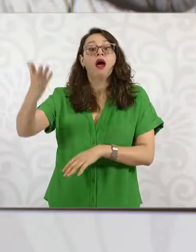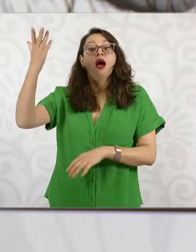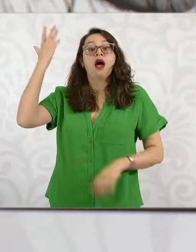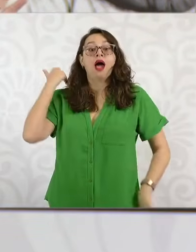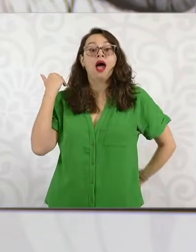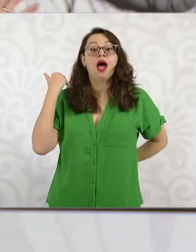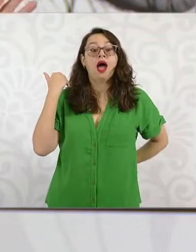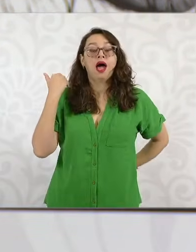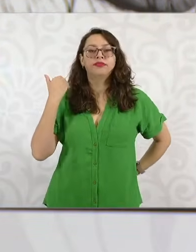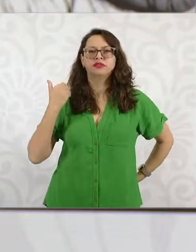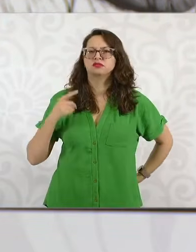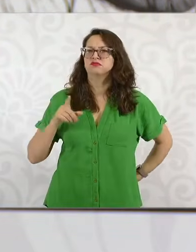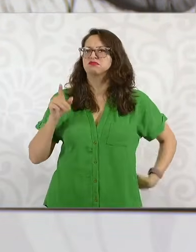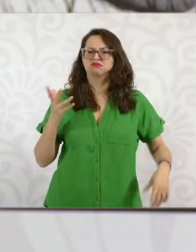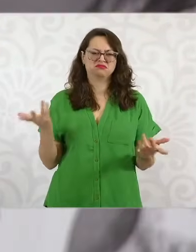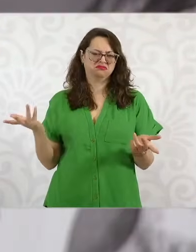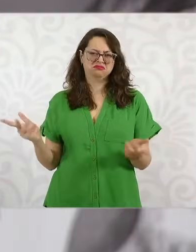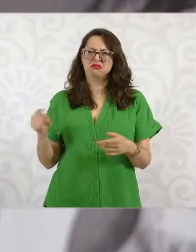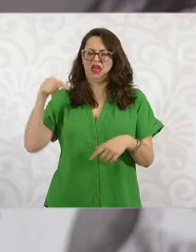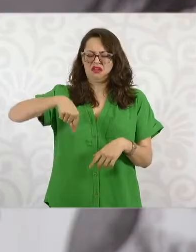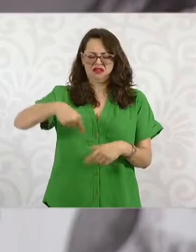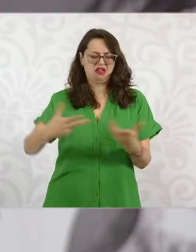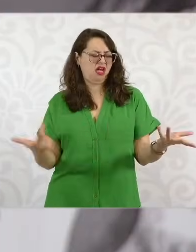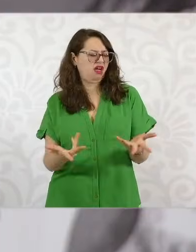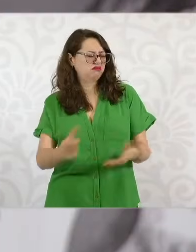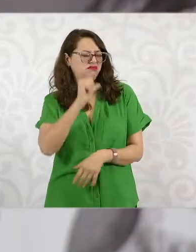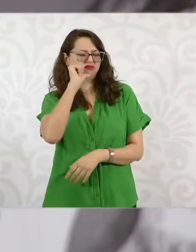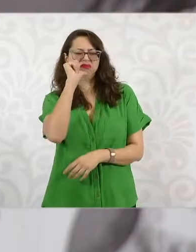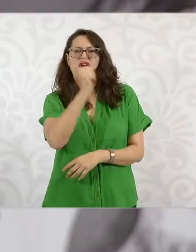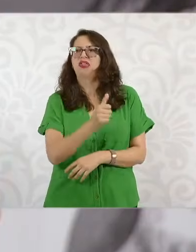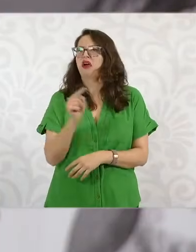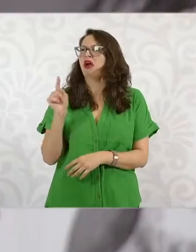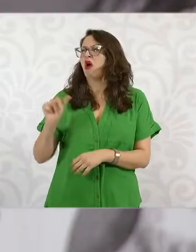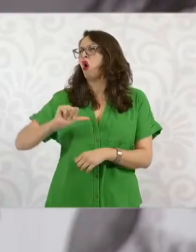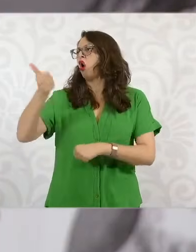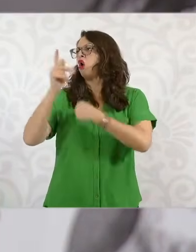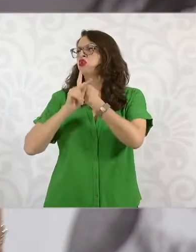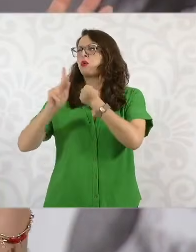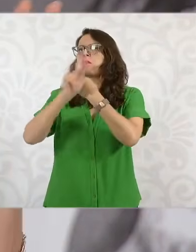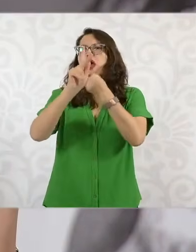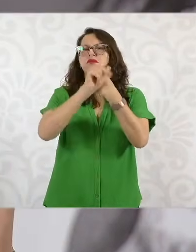que se produzca afuera. No importa que se produzca afuera, eh, porque de todas maneras es más barato